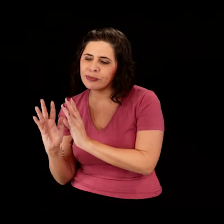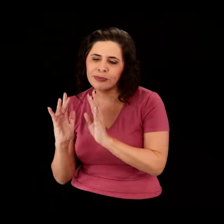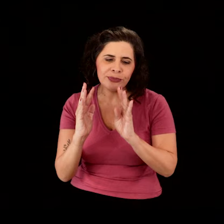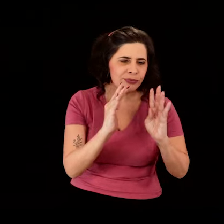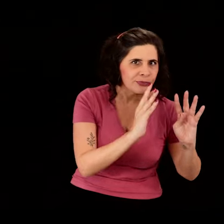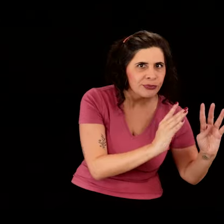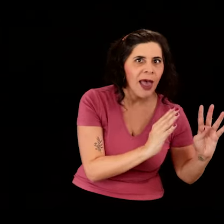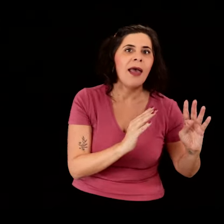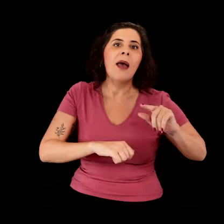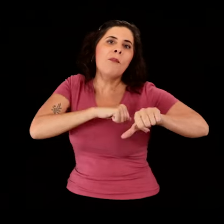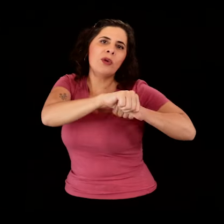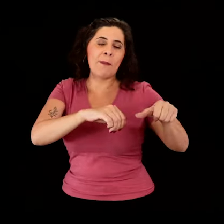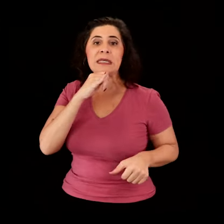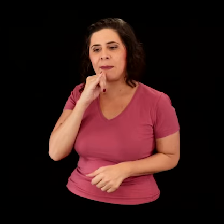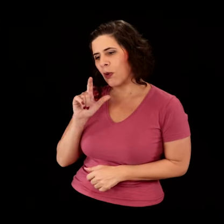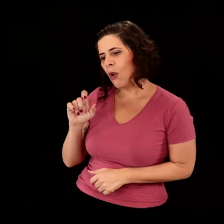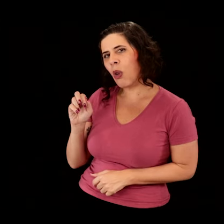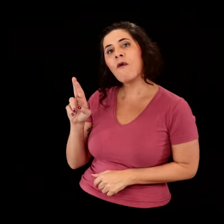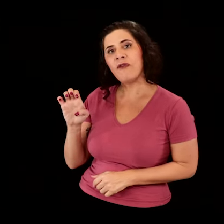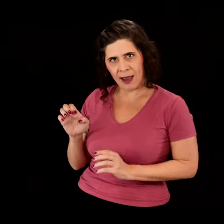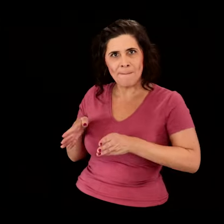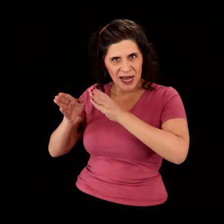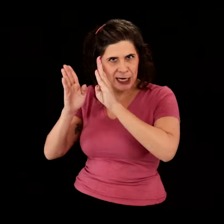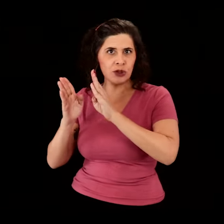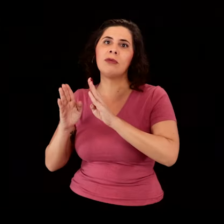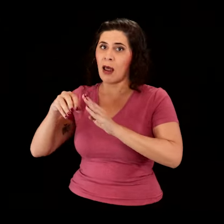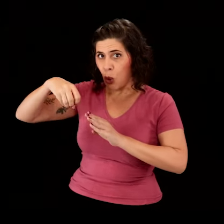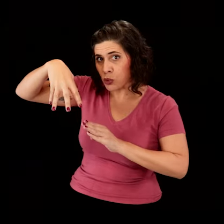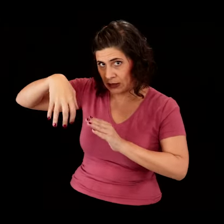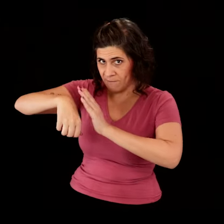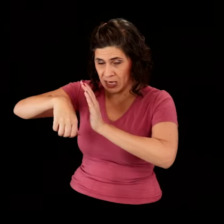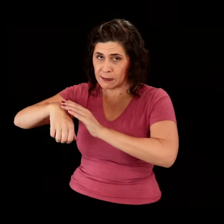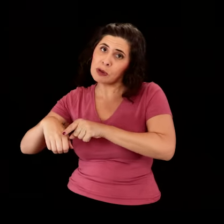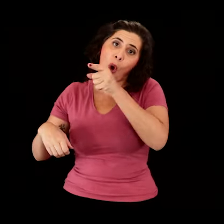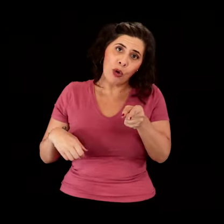como o lustre do Louvre, que foi feito no ano seguinte ao do Planalto ou Viadutos,